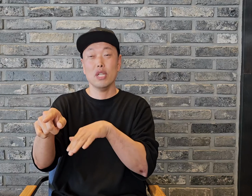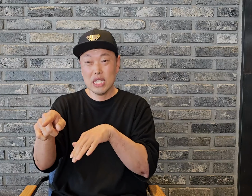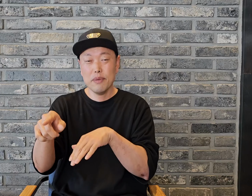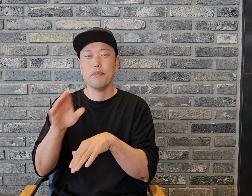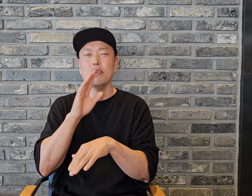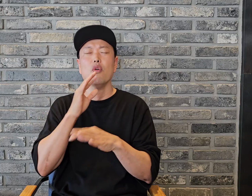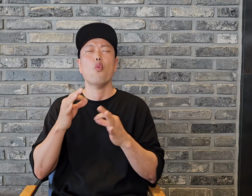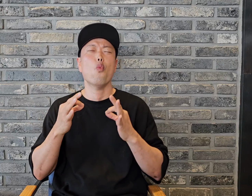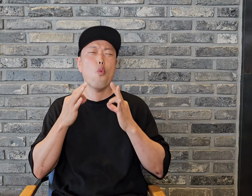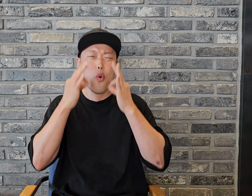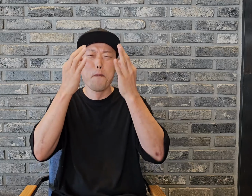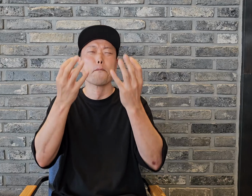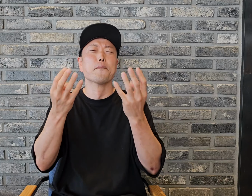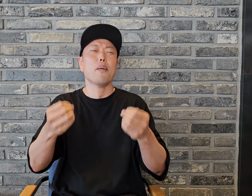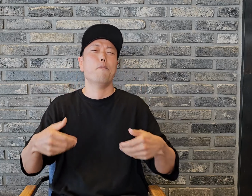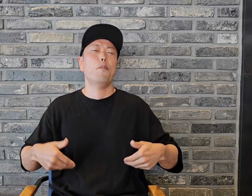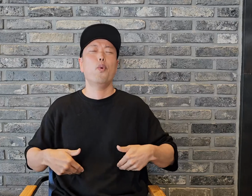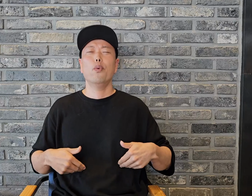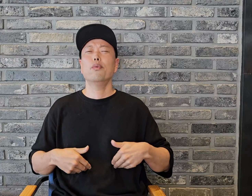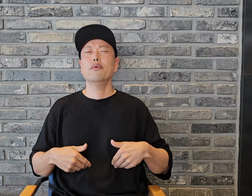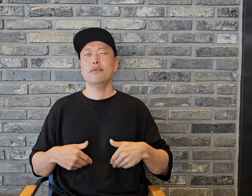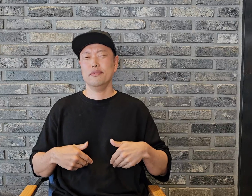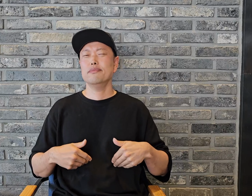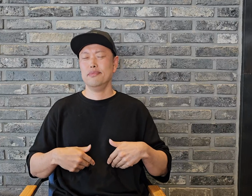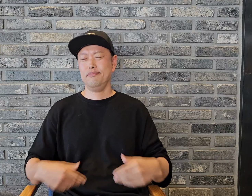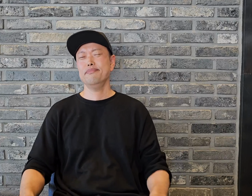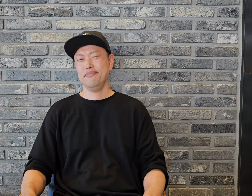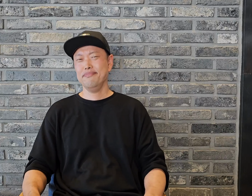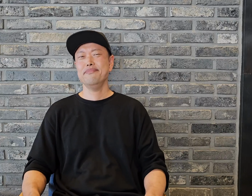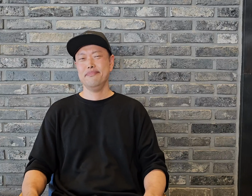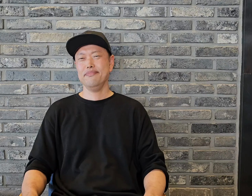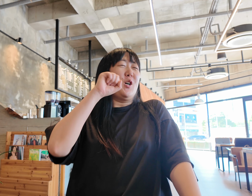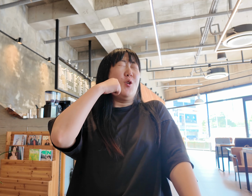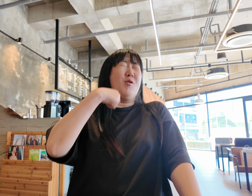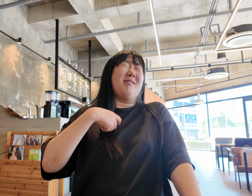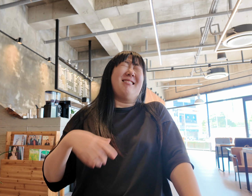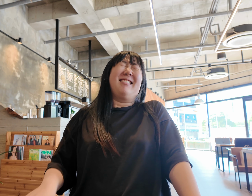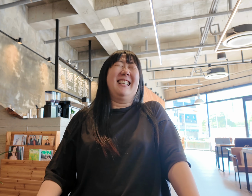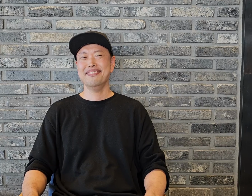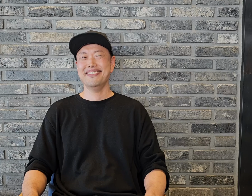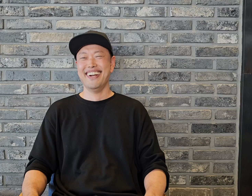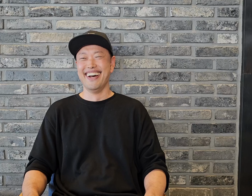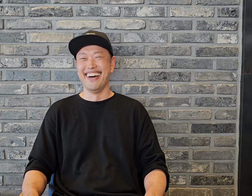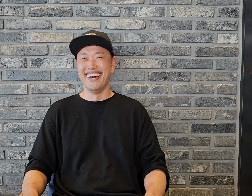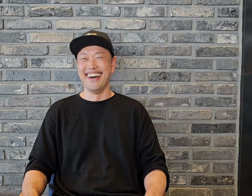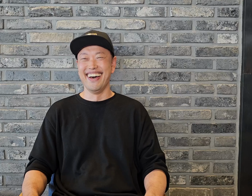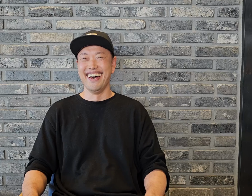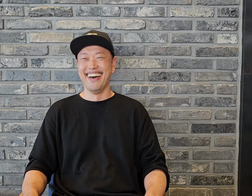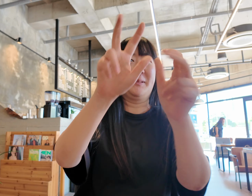Si quieres de esa manera. Tienes que trabajar duro. Es difícil... jajaja.